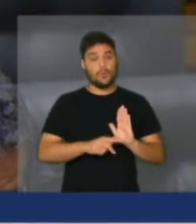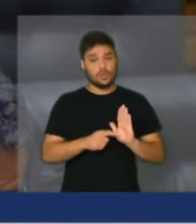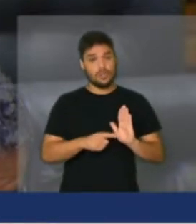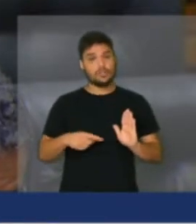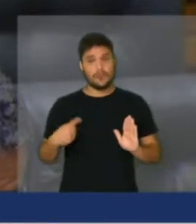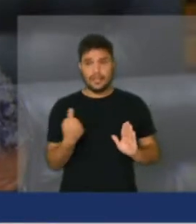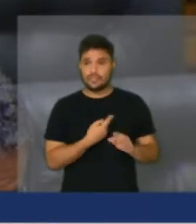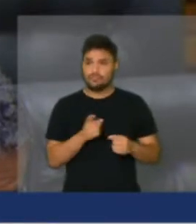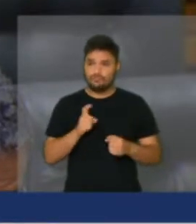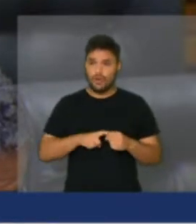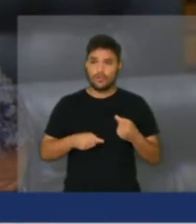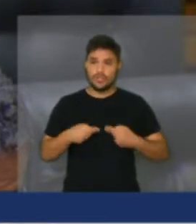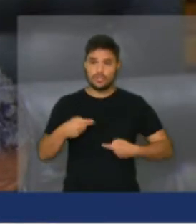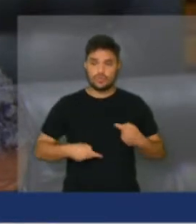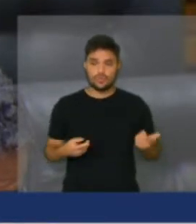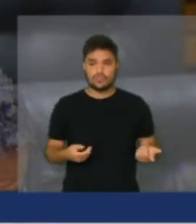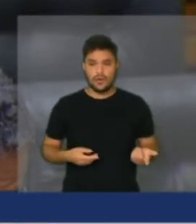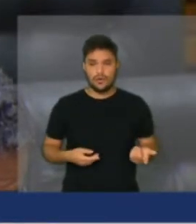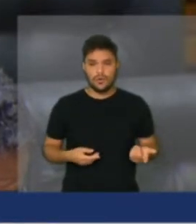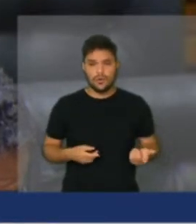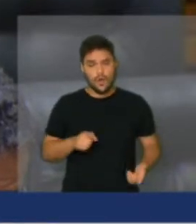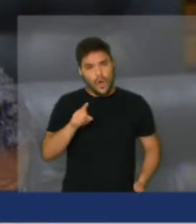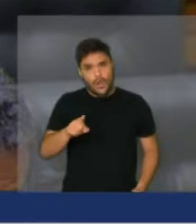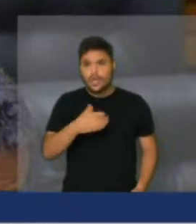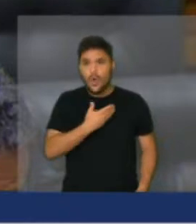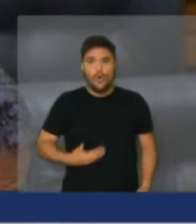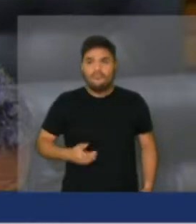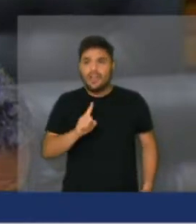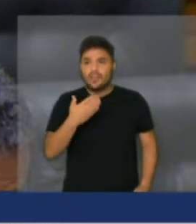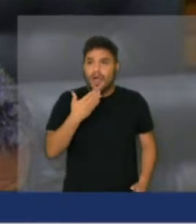GOVERNO É A FAVOR DO PROJETO PORQUE NÃO QUER PAGAR PELO AFASTAMENTO DAS GRÁVIDAS QUANDO SE REFERE ÀS PEQUENAS